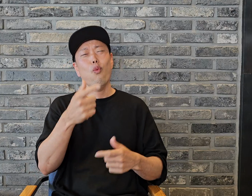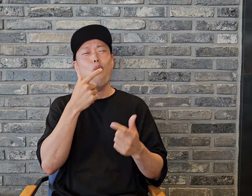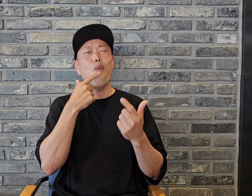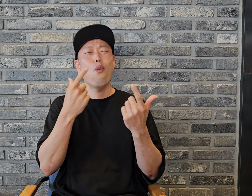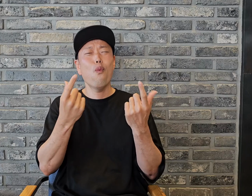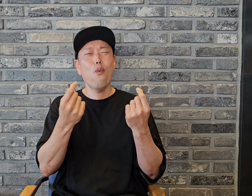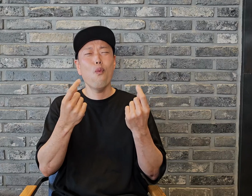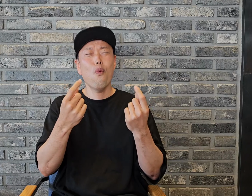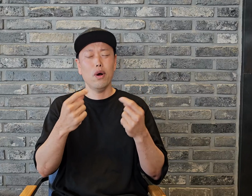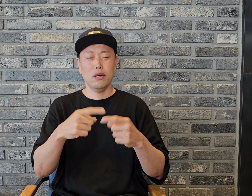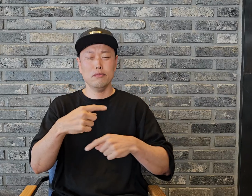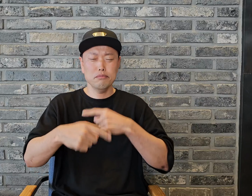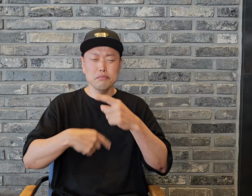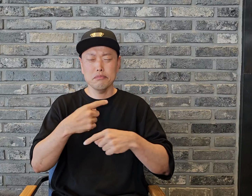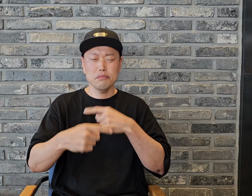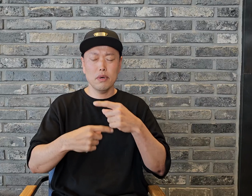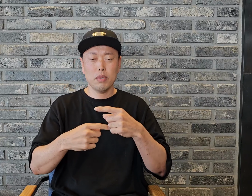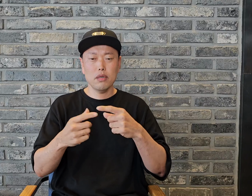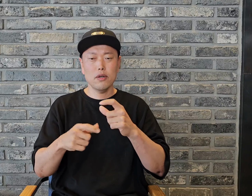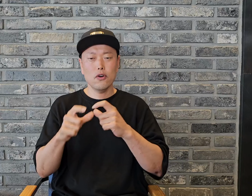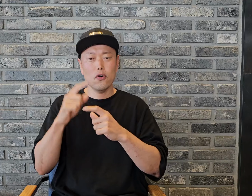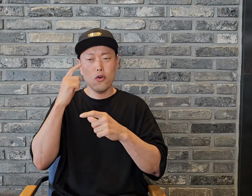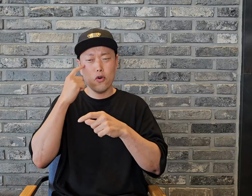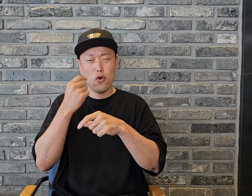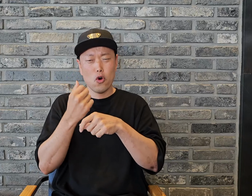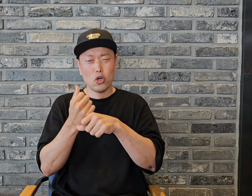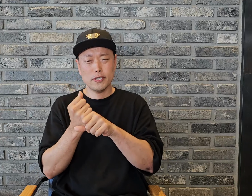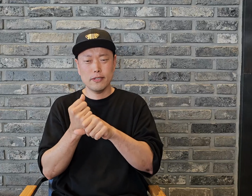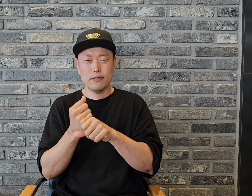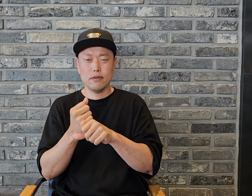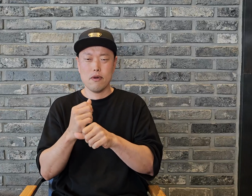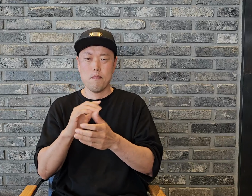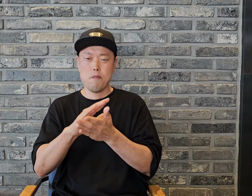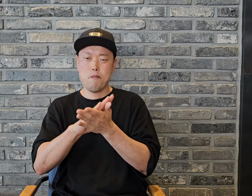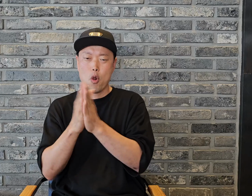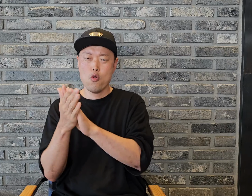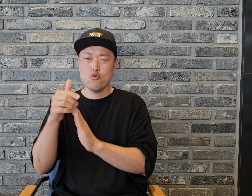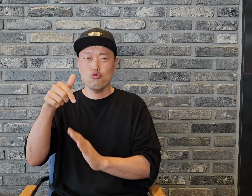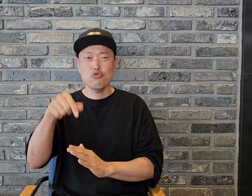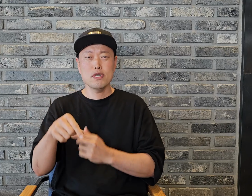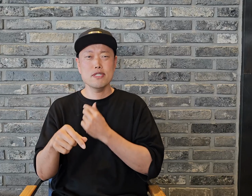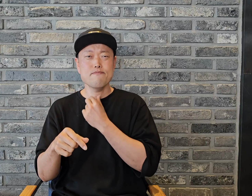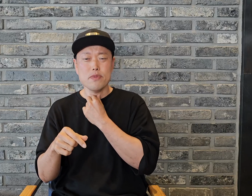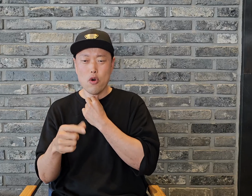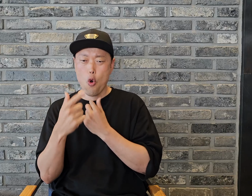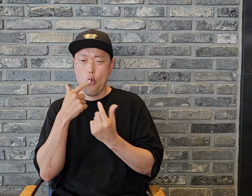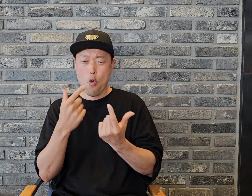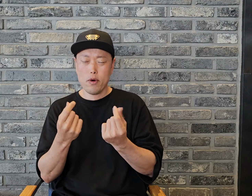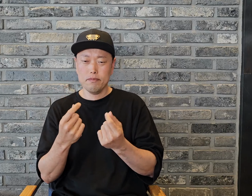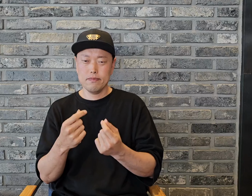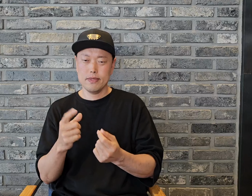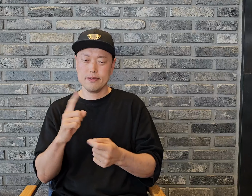Machen Sie das Zeichen so und ändern Sie es dann wie eine brechende Kugel.